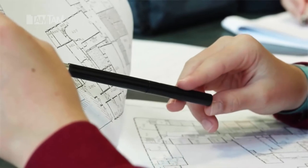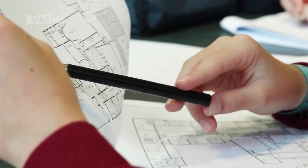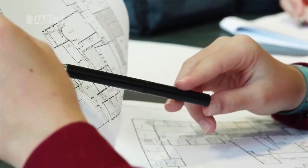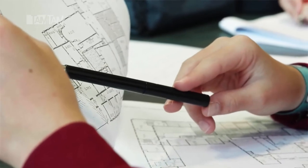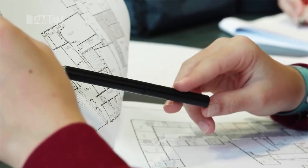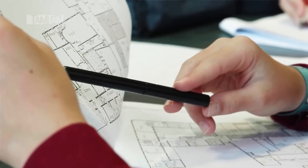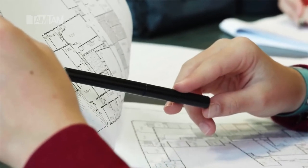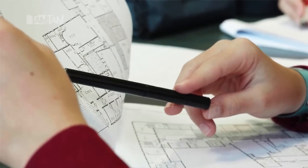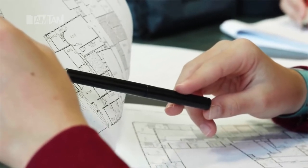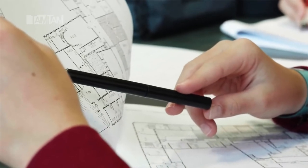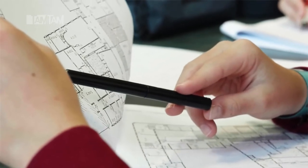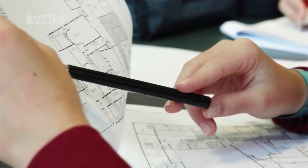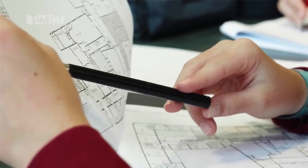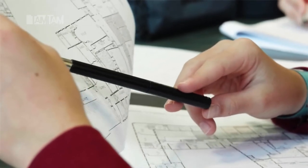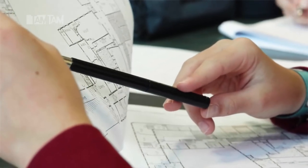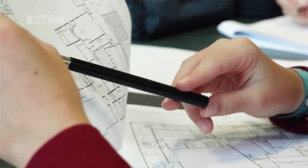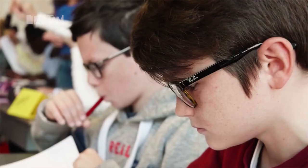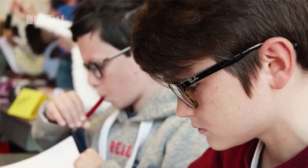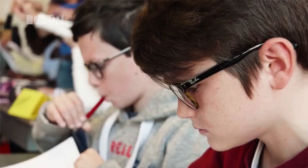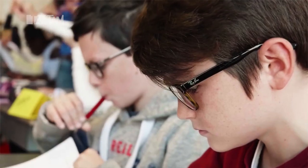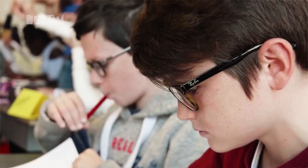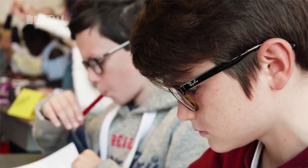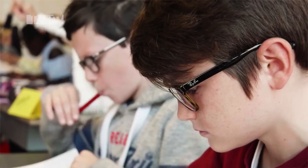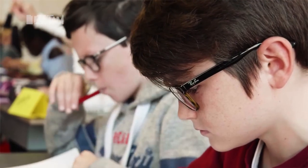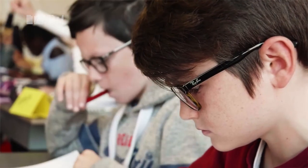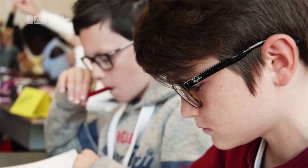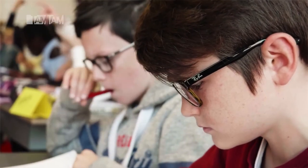aux cours, à ce qu'on leur enseigne, à leur formation.